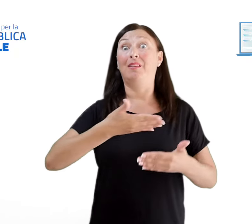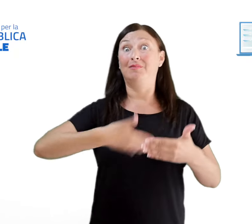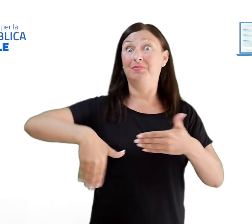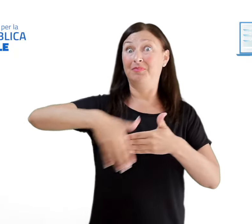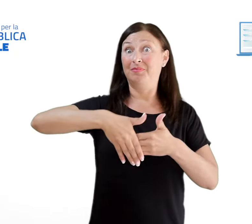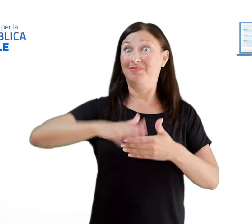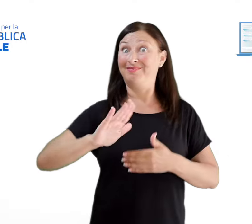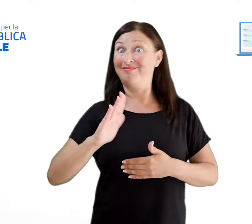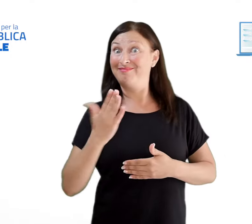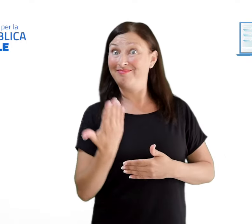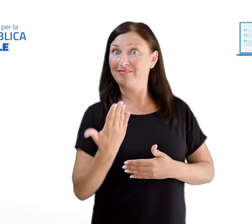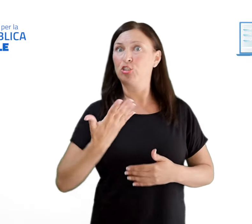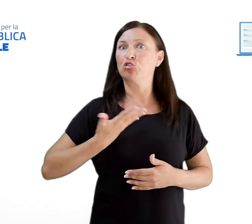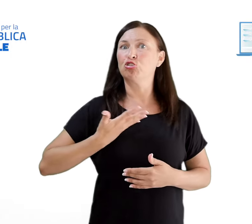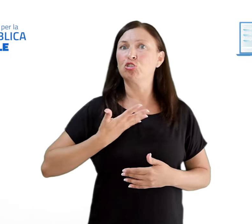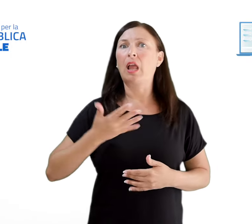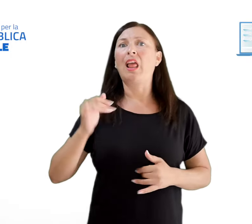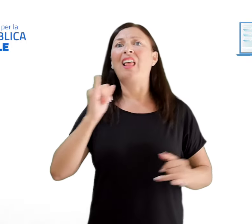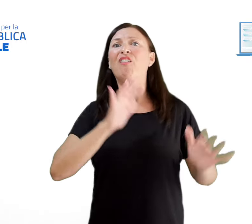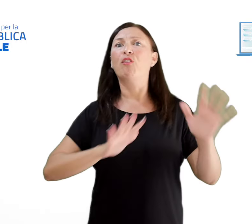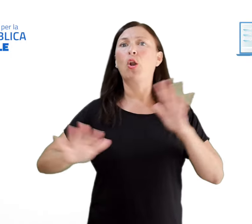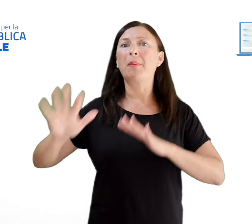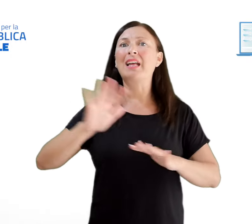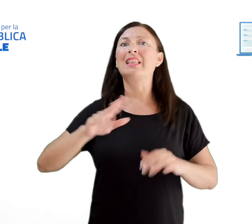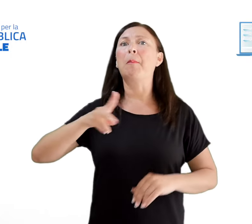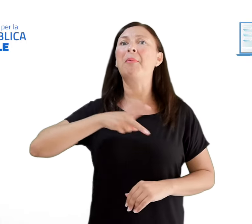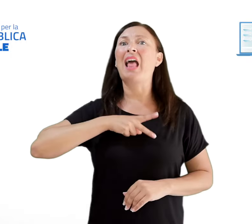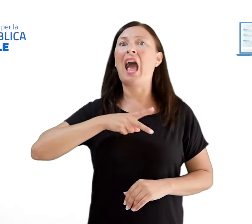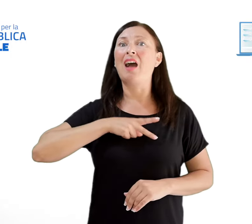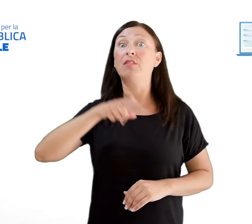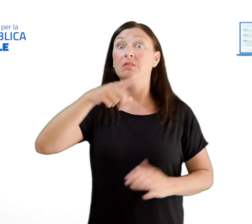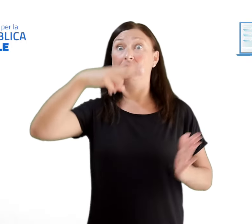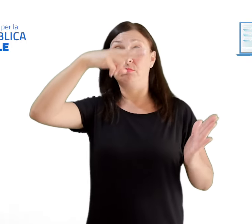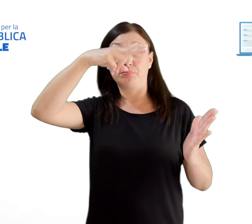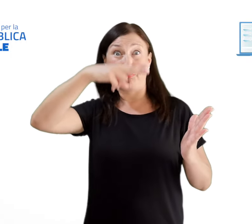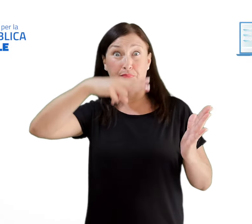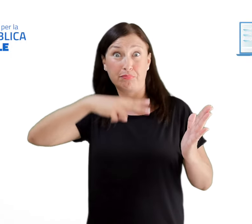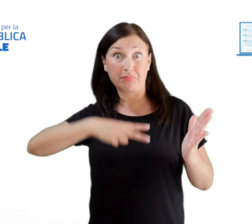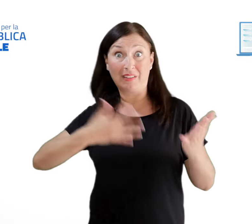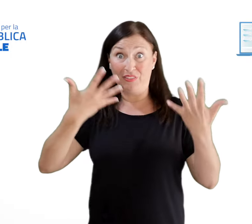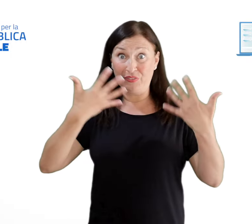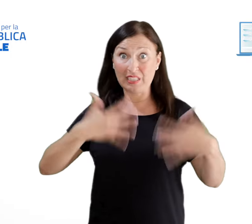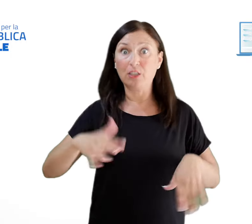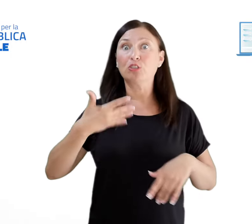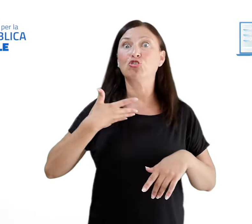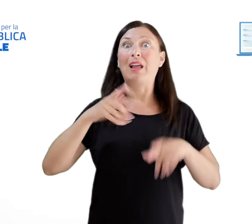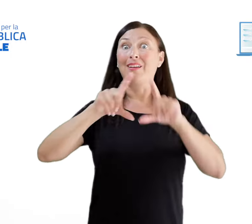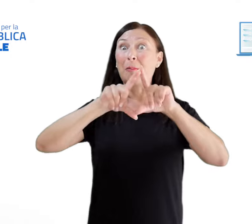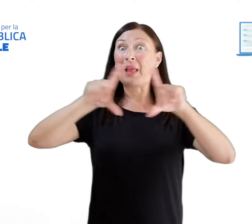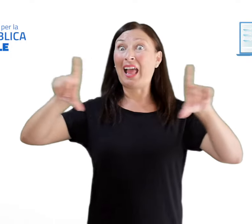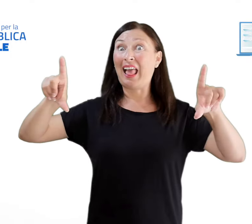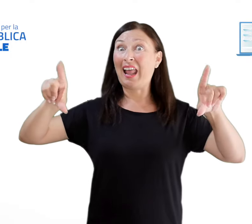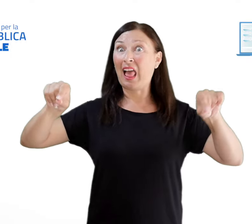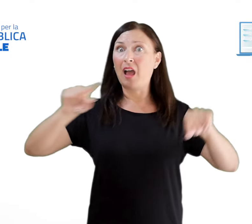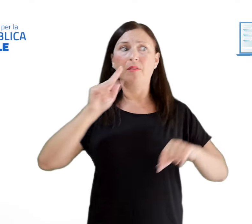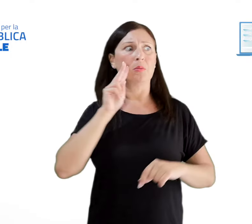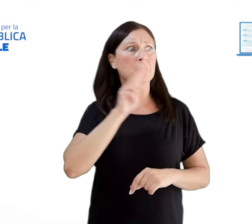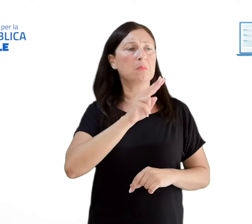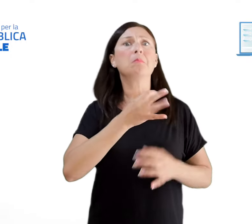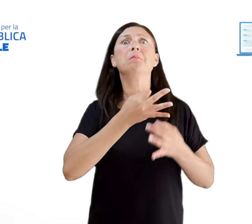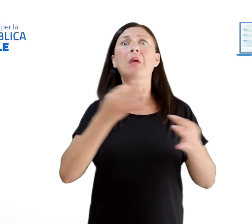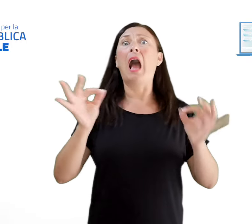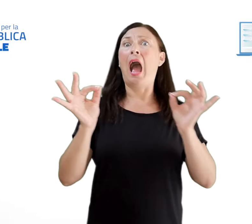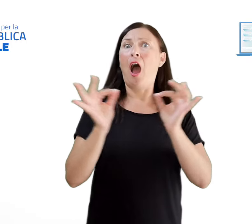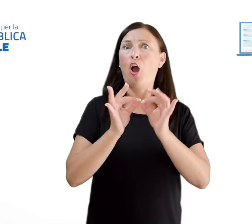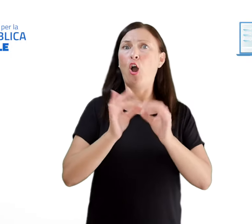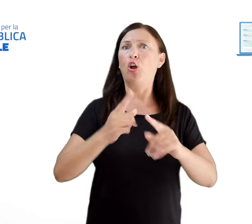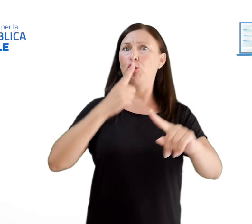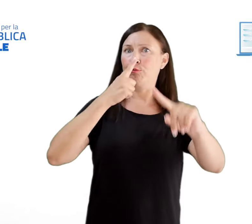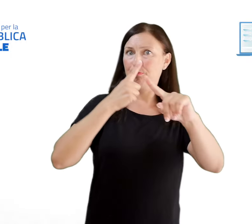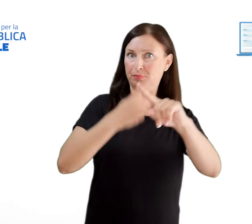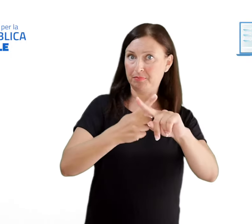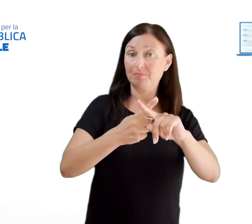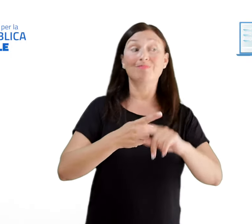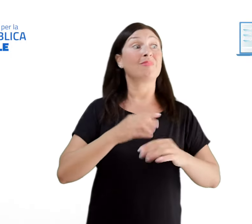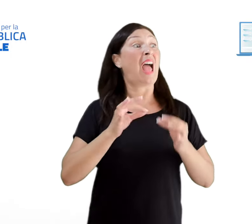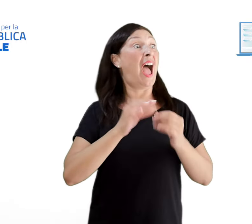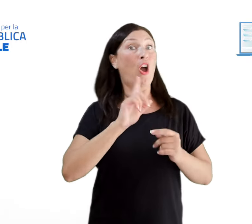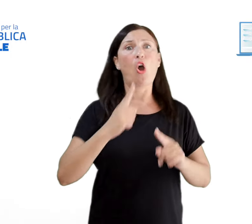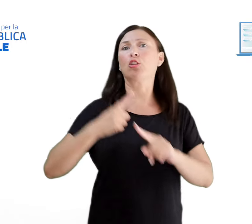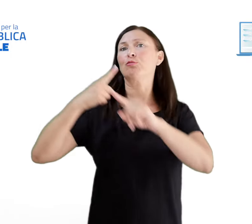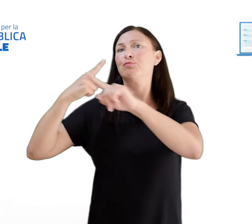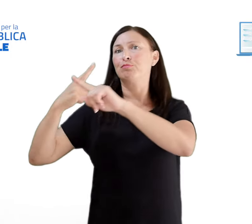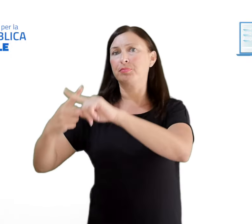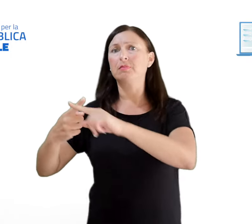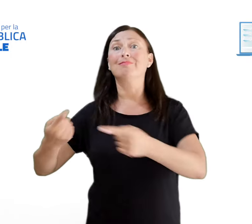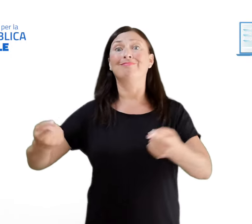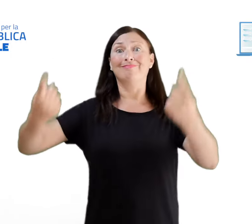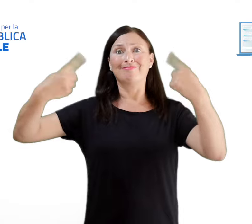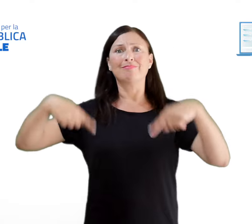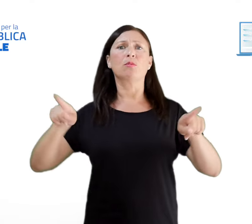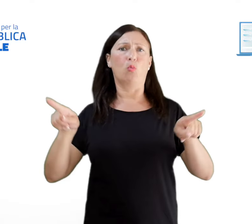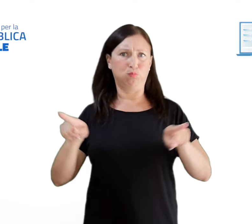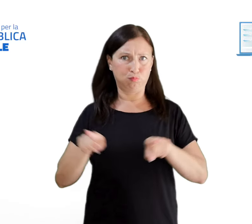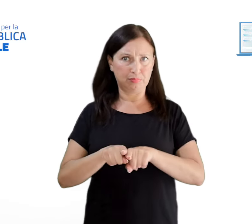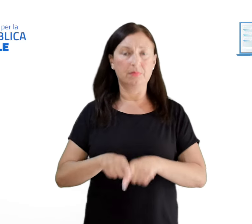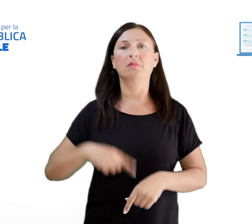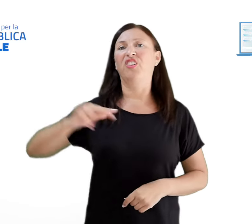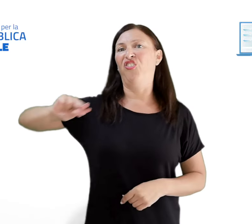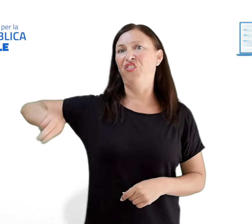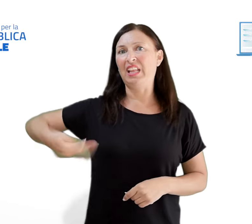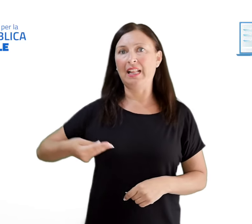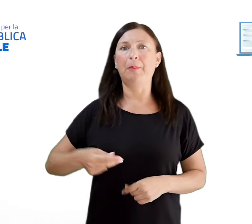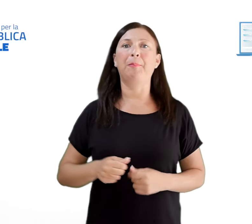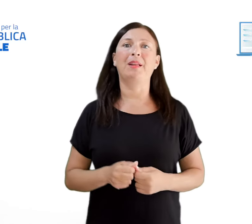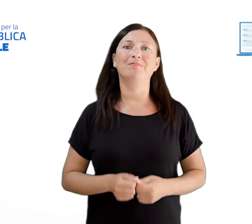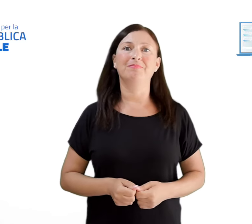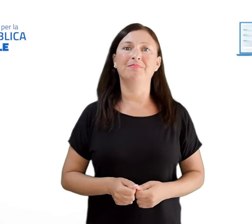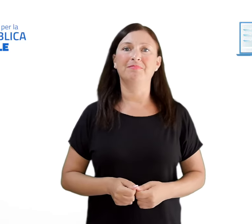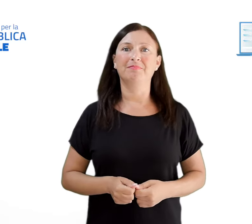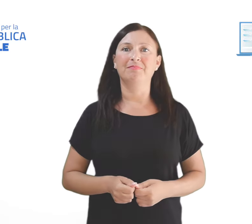in allegato c'è l'informativa per la privacy, dopo averla letta, bisogna mettere l'opzione se sei d'accordo o non sei d'accordo e la firma